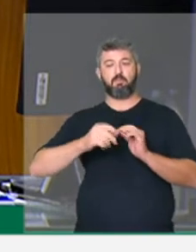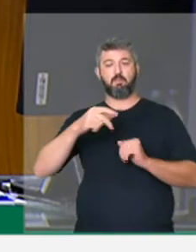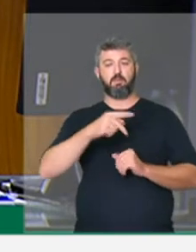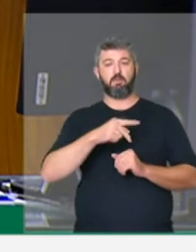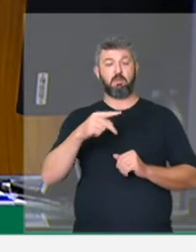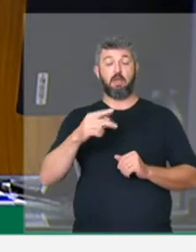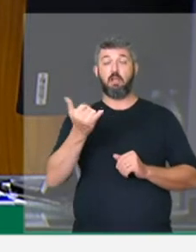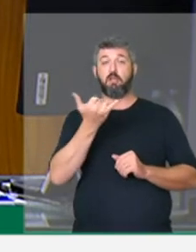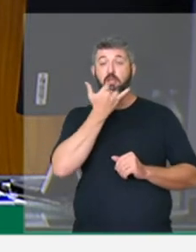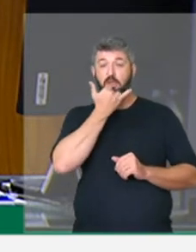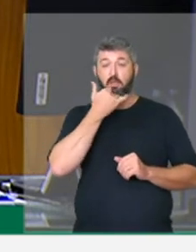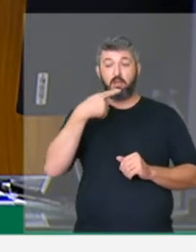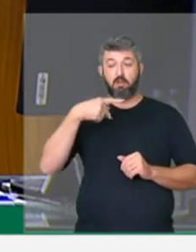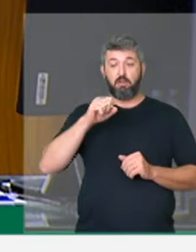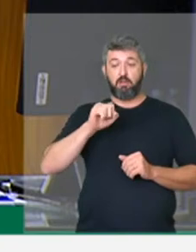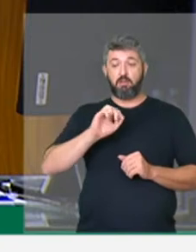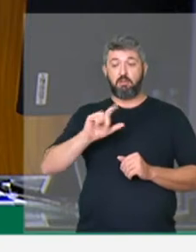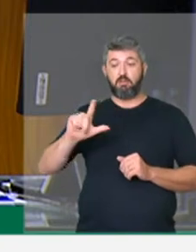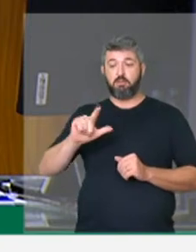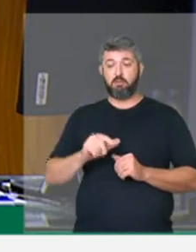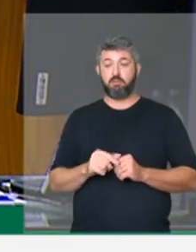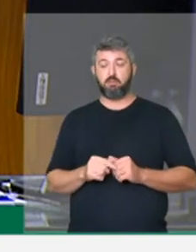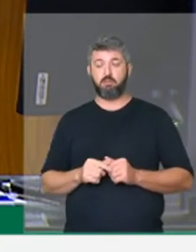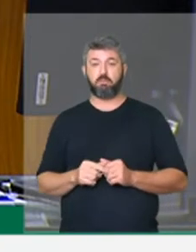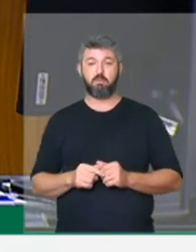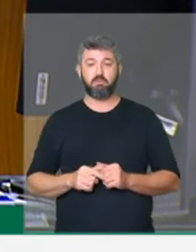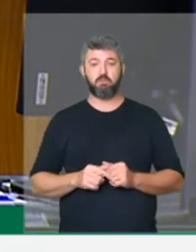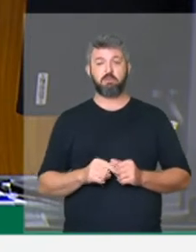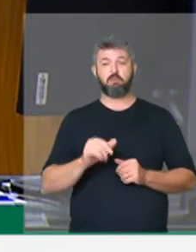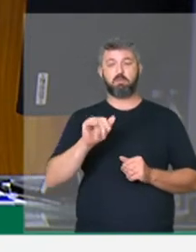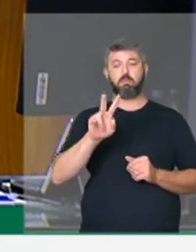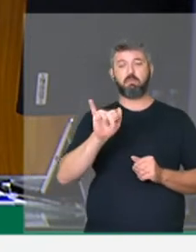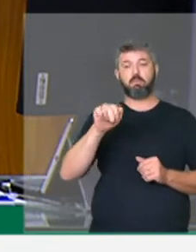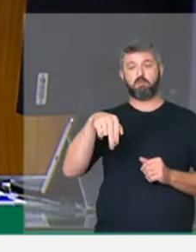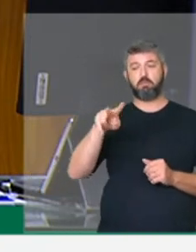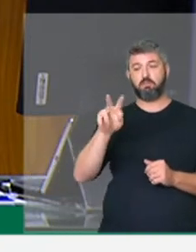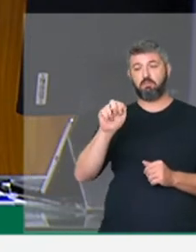[PRESIDENTE]: -- [PRESIDENTE]: [DEPUTADA]: TEM QUE ABRIR O MICROFONE DO DEPUTADO IVAN VALENTE, PRESIDENTE. -- [DEPUTADA]: SENHOR